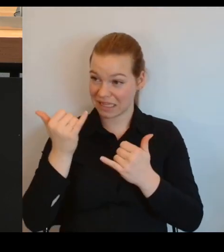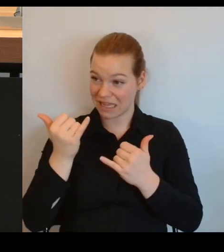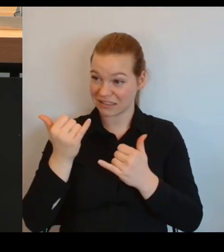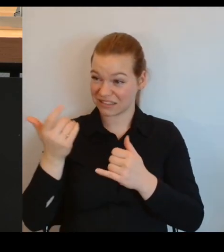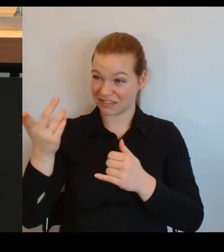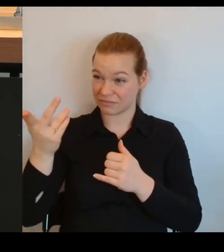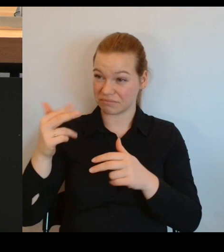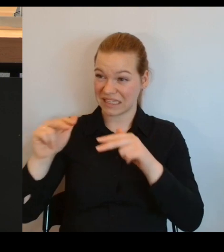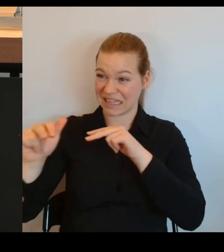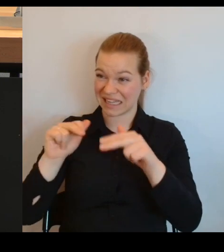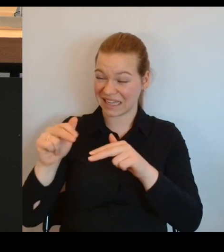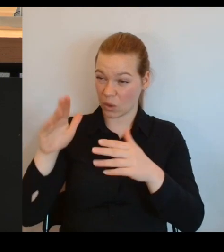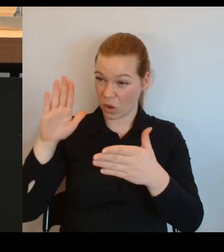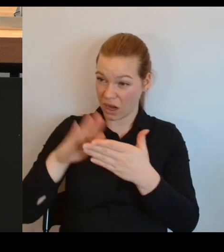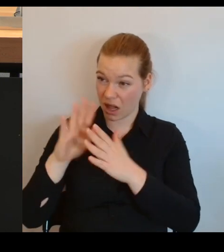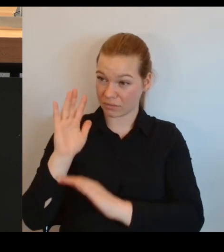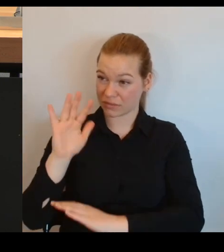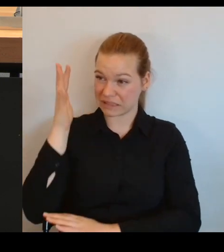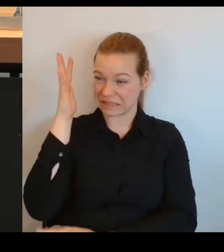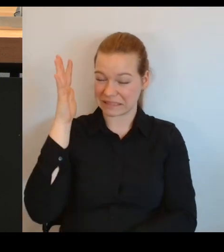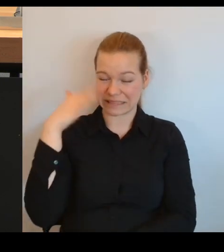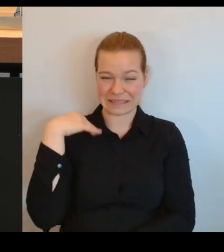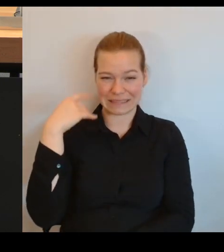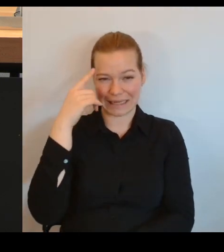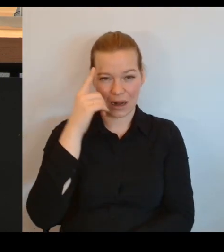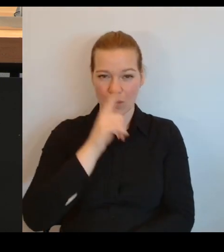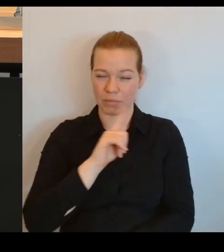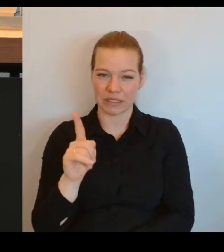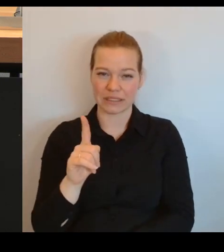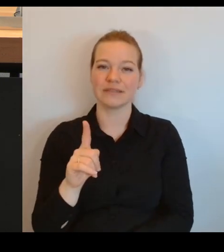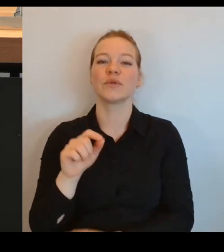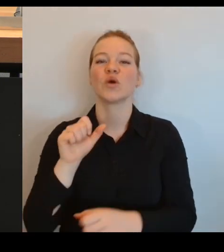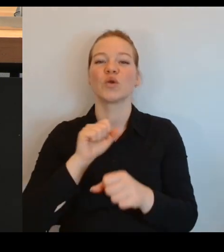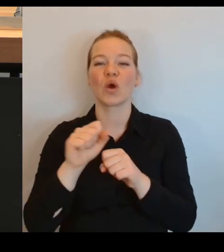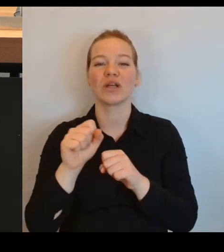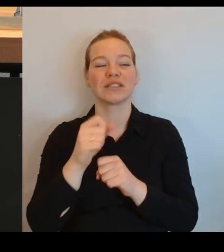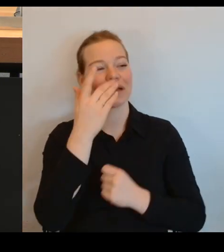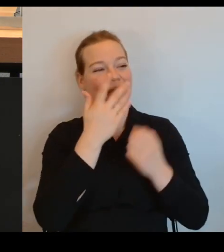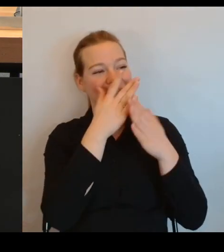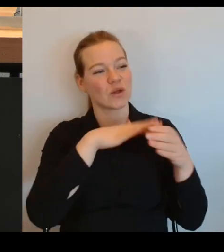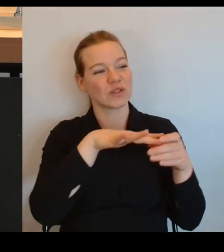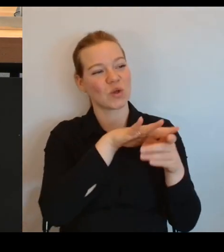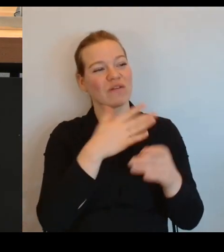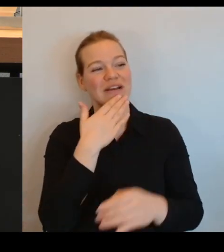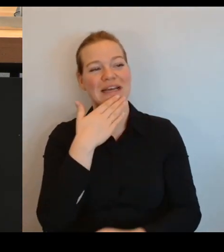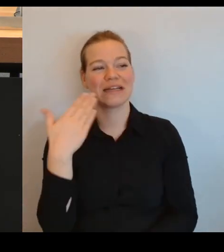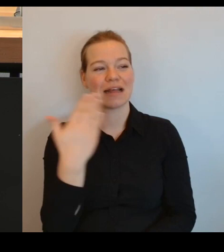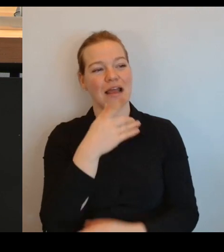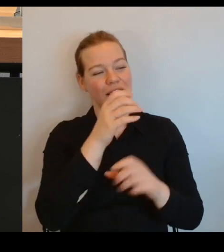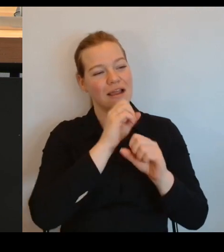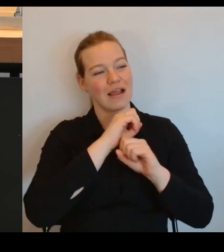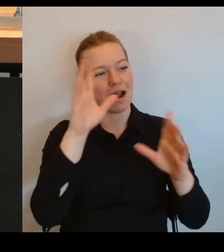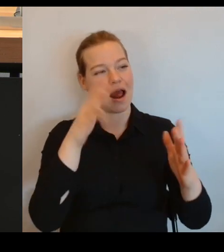nochmals für die klaren Analysen und Worte in seinem Bericht. Die Experten haben der Haushaltspolitik dieses Senats ein